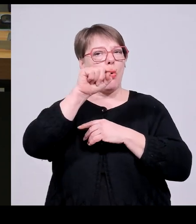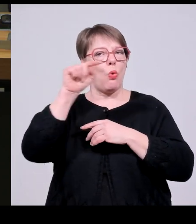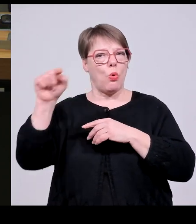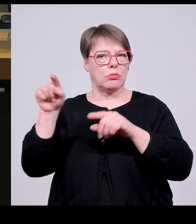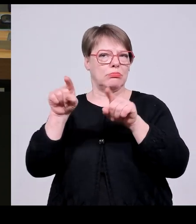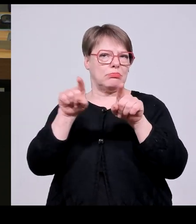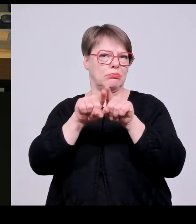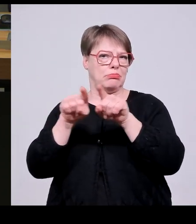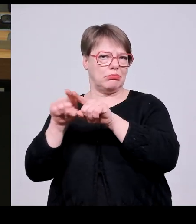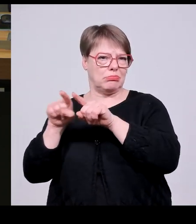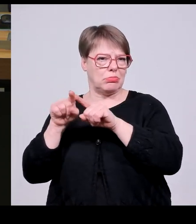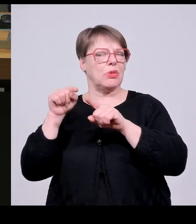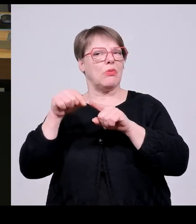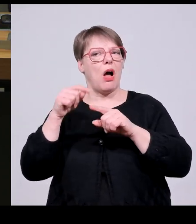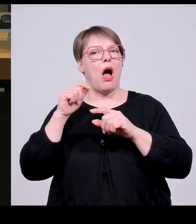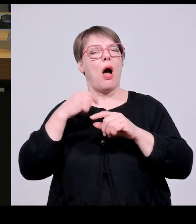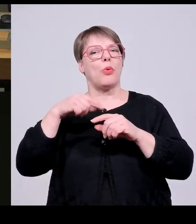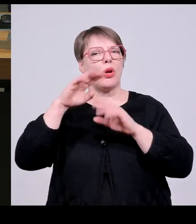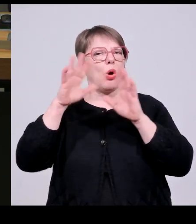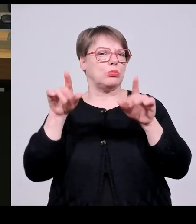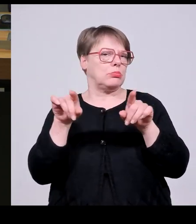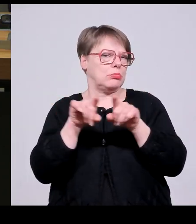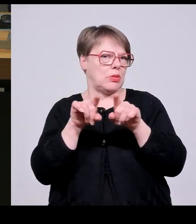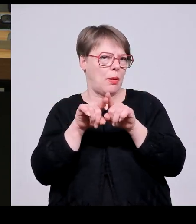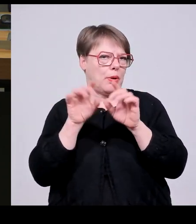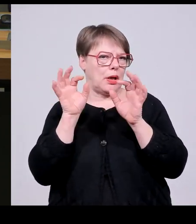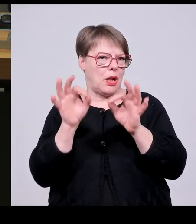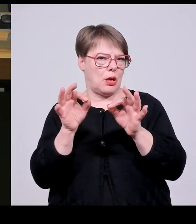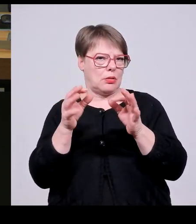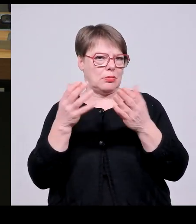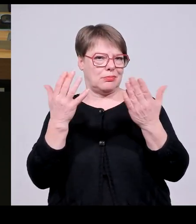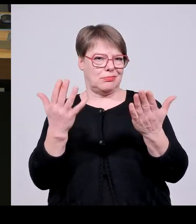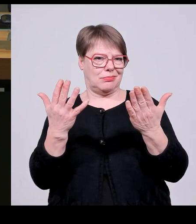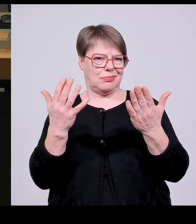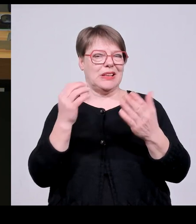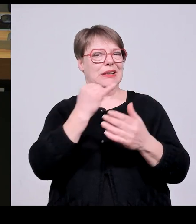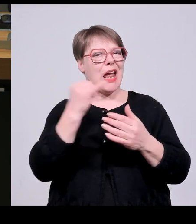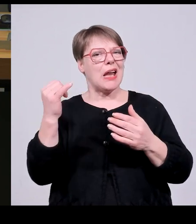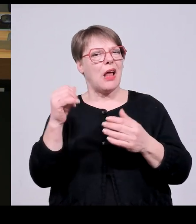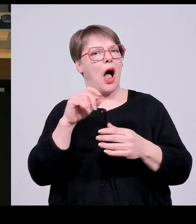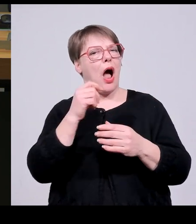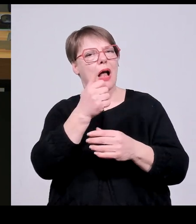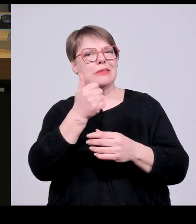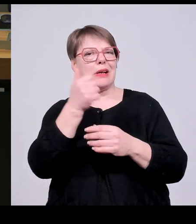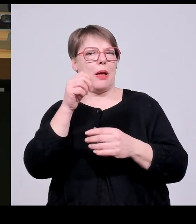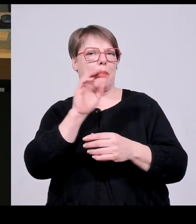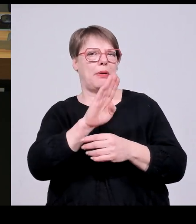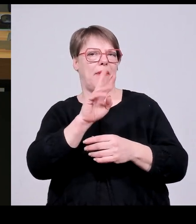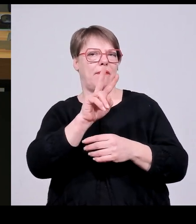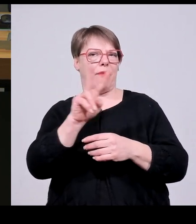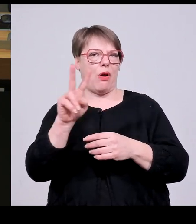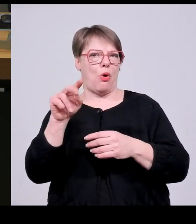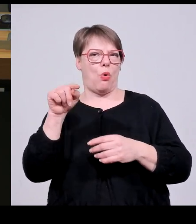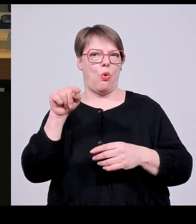Die Berliner Verfassung sieht aber genau das vor, dass die demokratische Legitimation der Bezirksämter hervorgeht